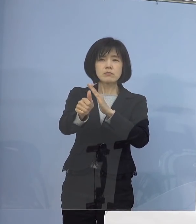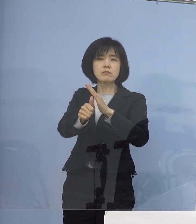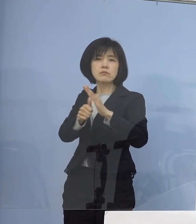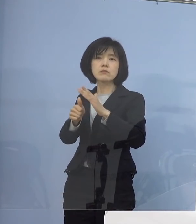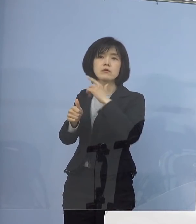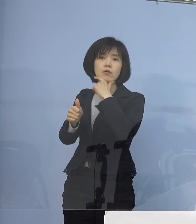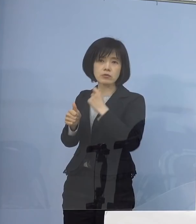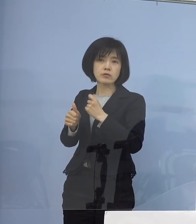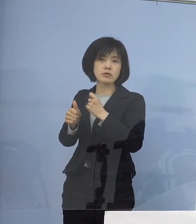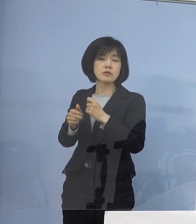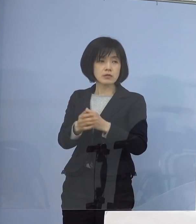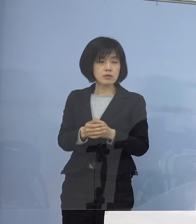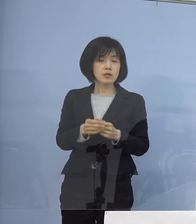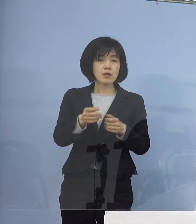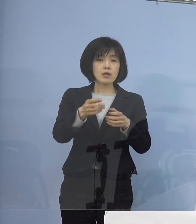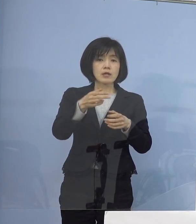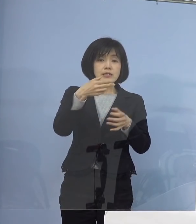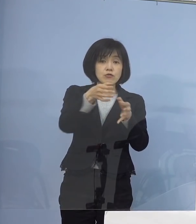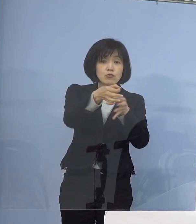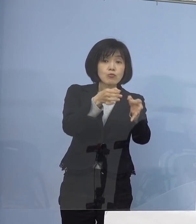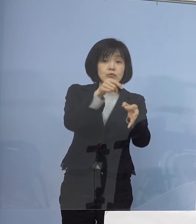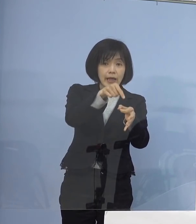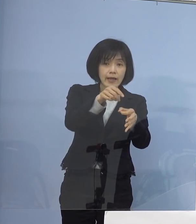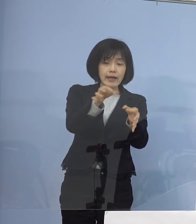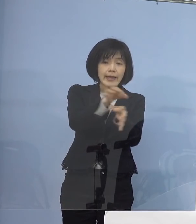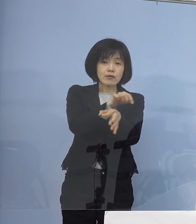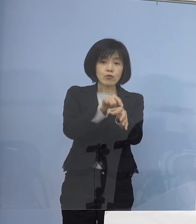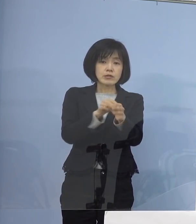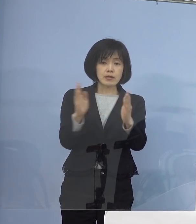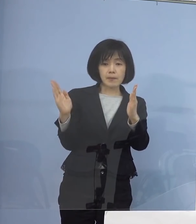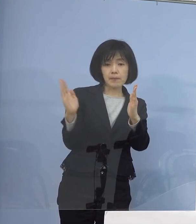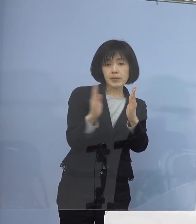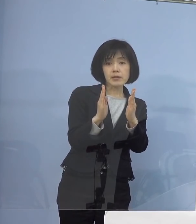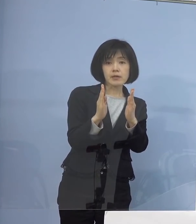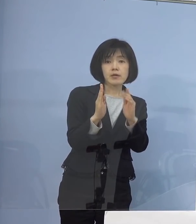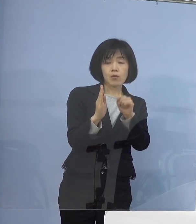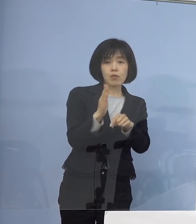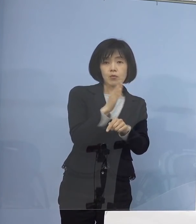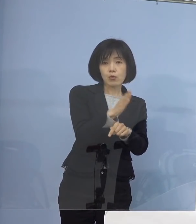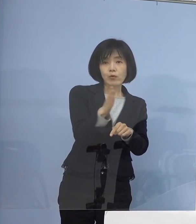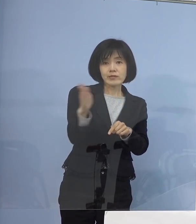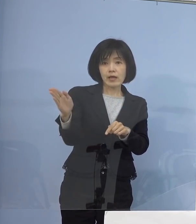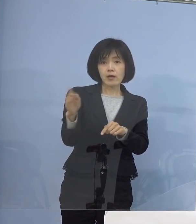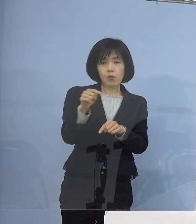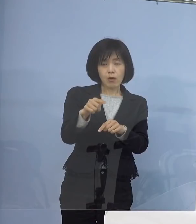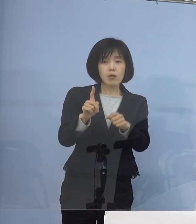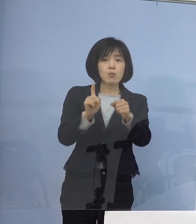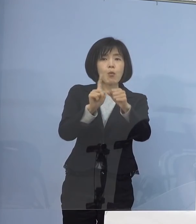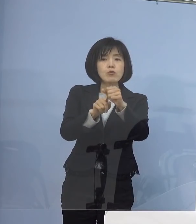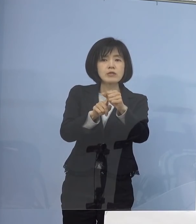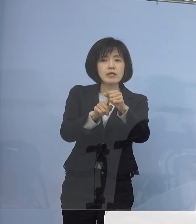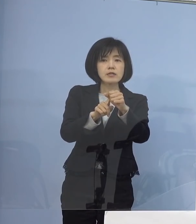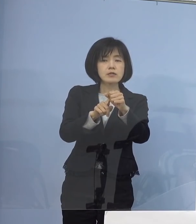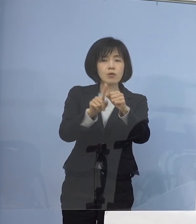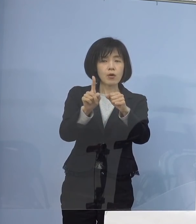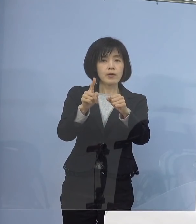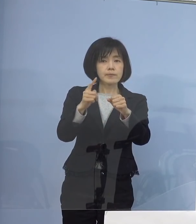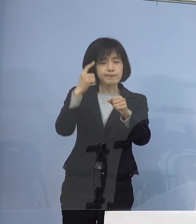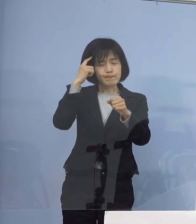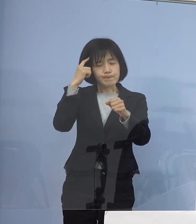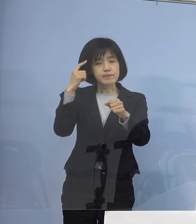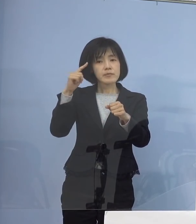飲食店における営業時間短縮 時短要請の趣旨を是非ご理解いただきまして